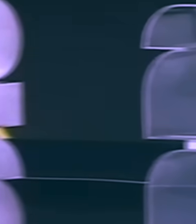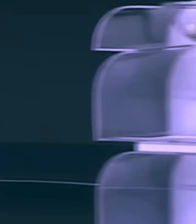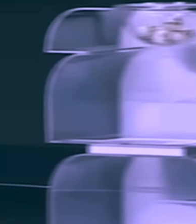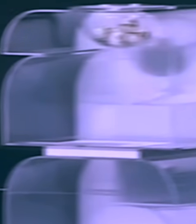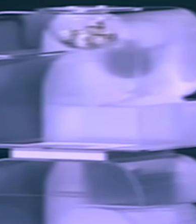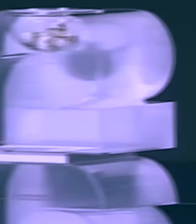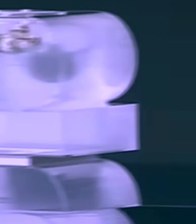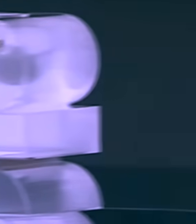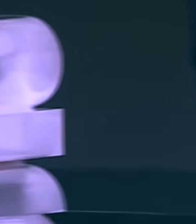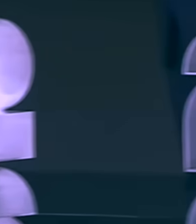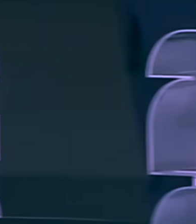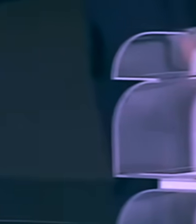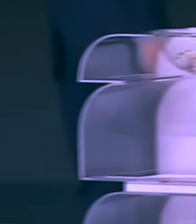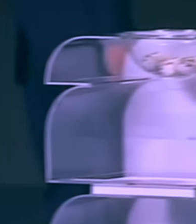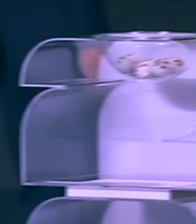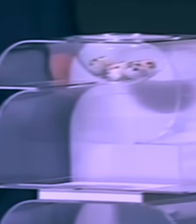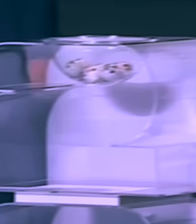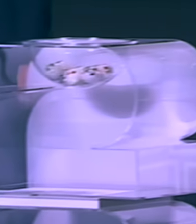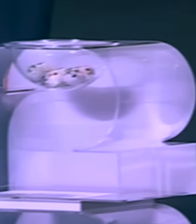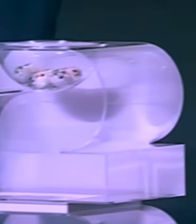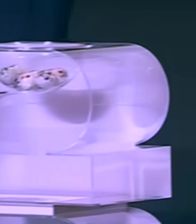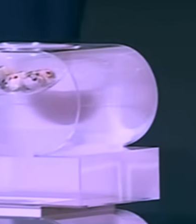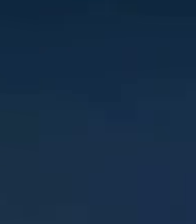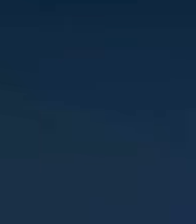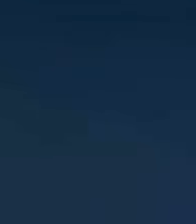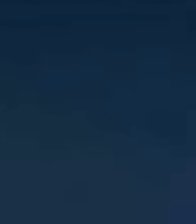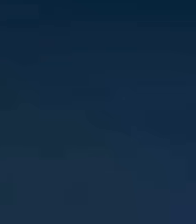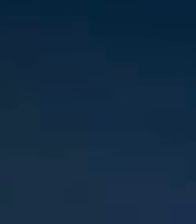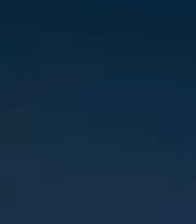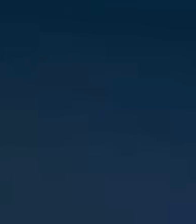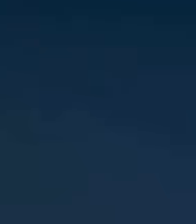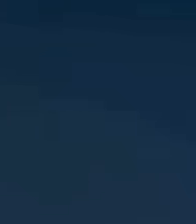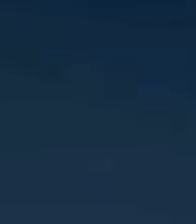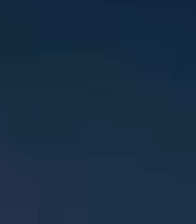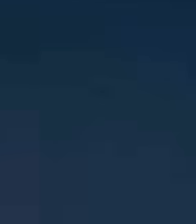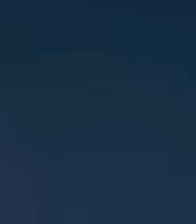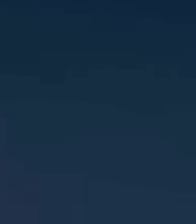la presidenta de México subió al escenario junto a Donald Trump y Mark Carney para sacar el papelito